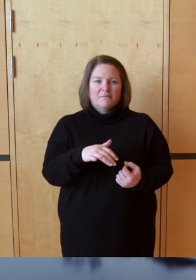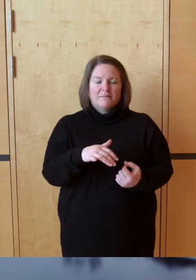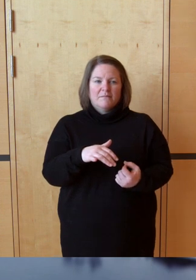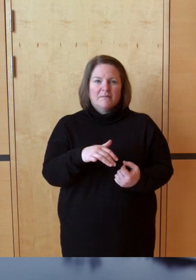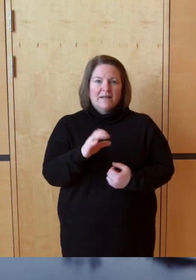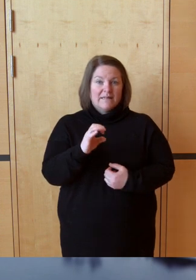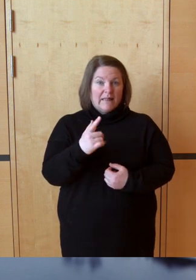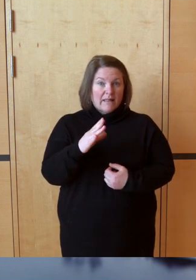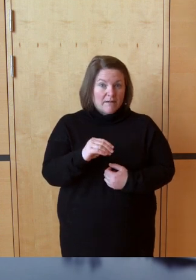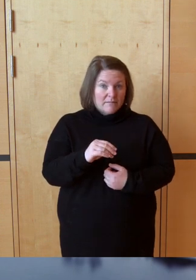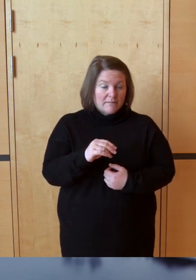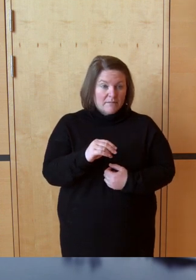Stina Engström Ja